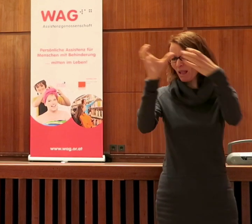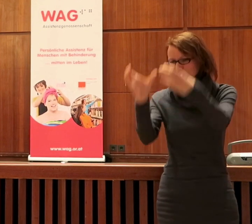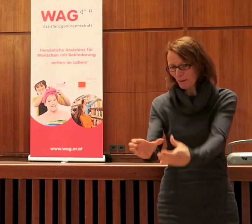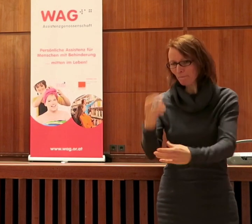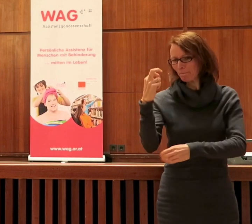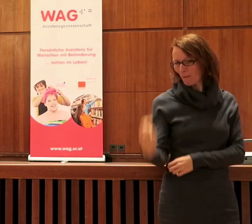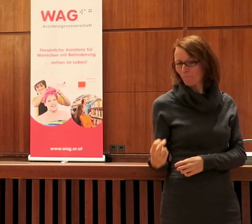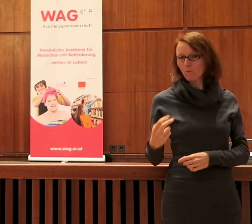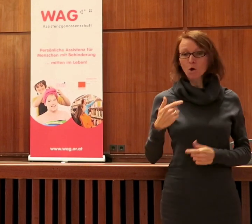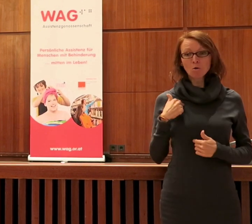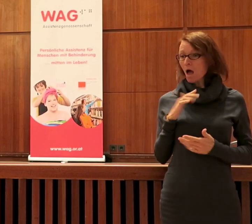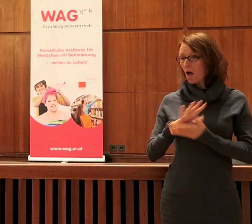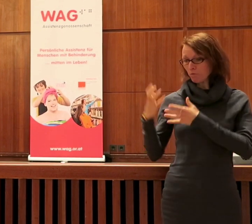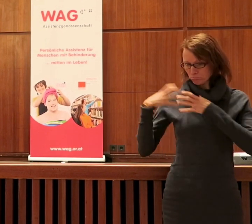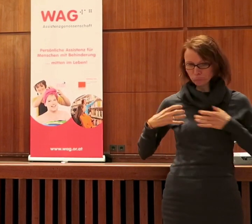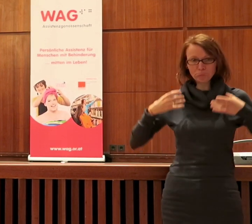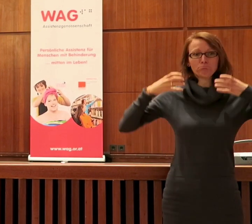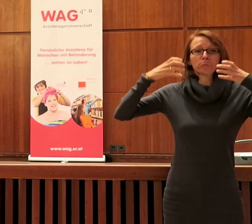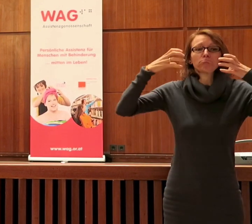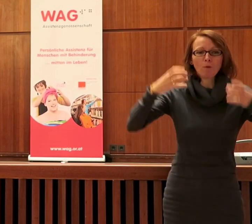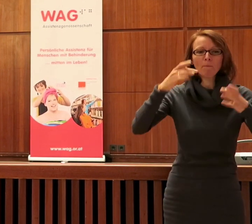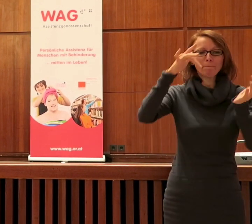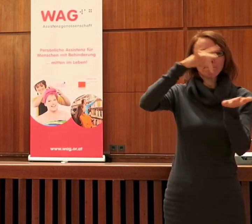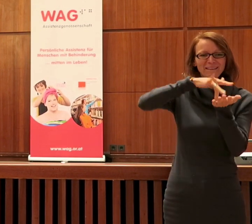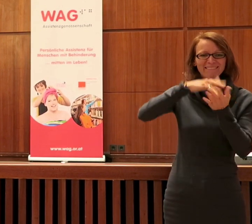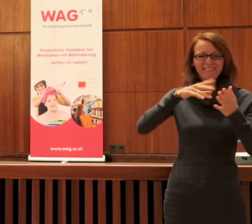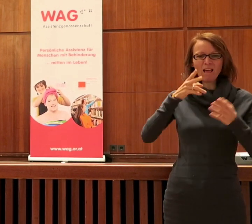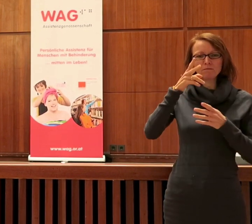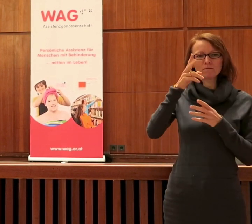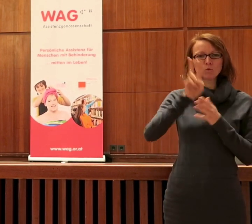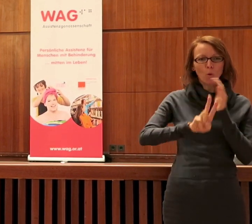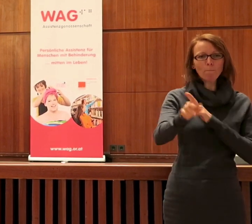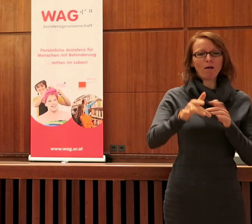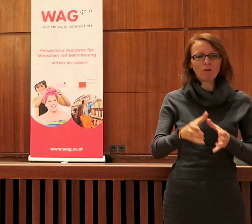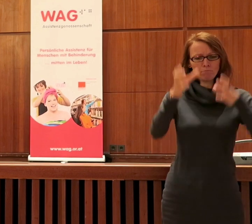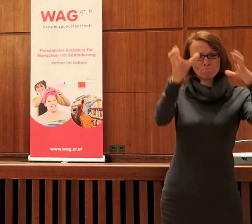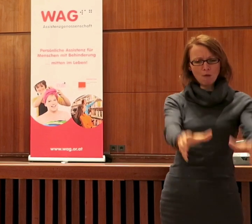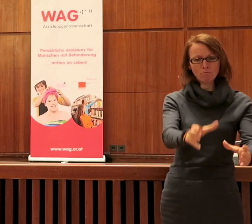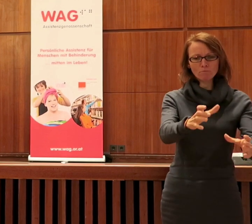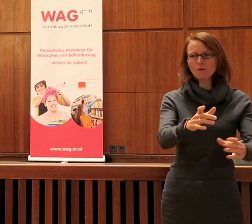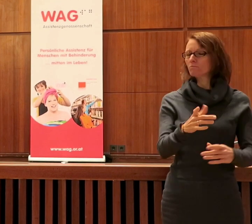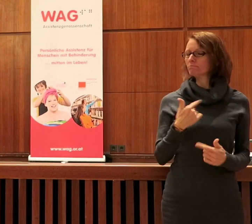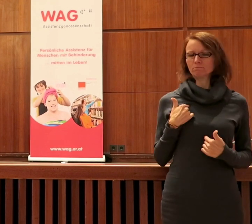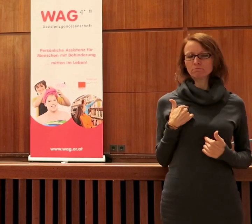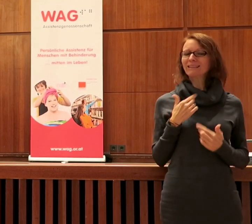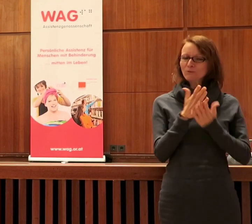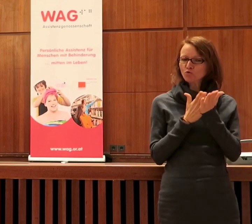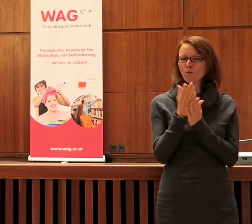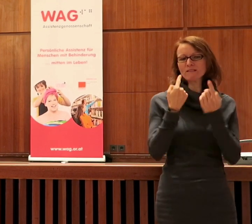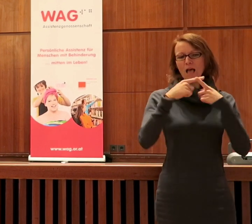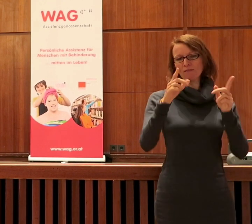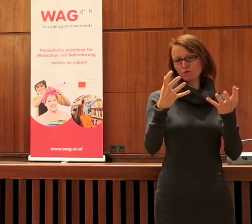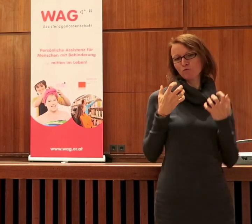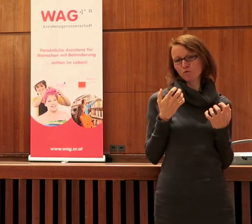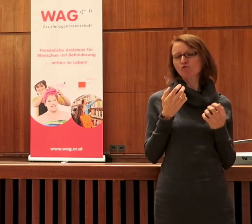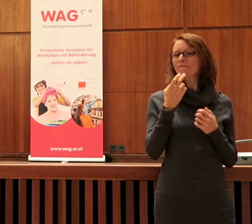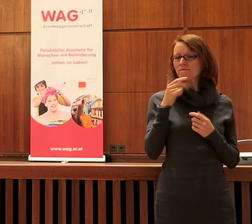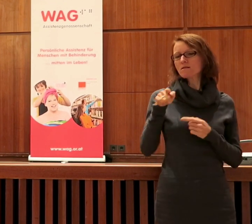Der hat mich einfach in mitten des Wagons abgestellt. Das ist nicht der Service, den ich mir wünsche. [Lachen]